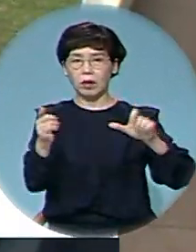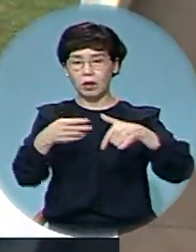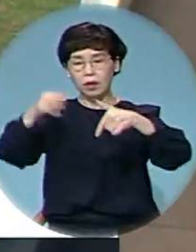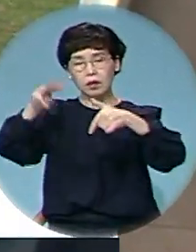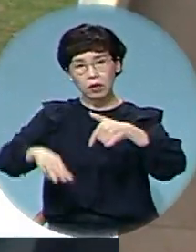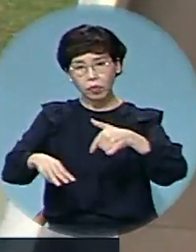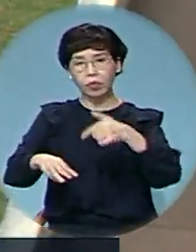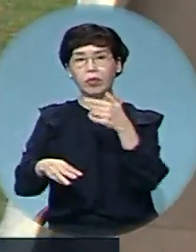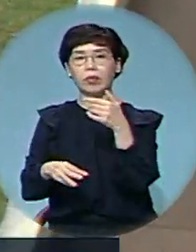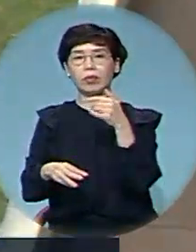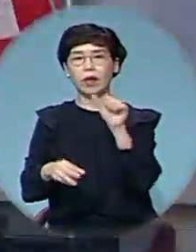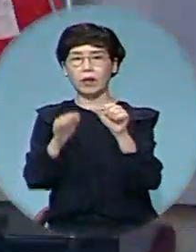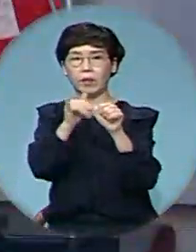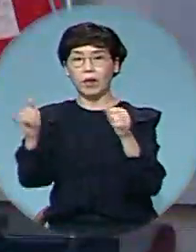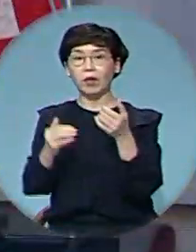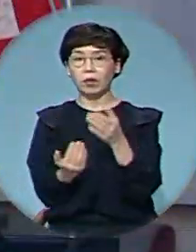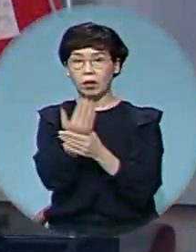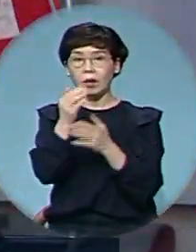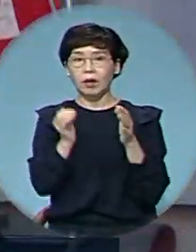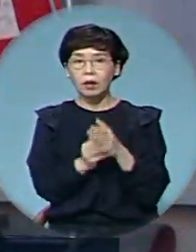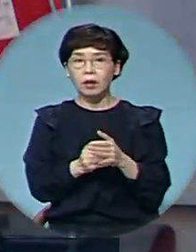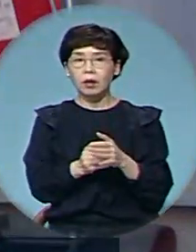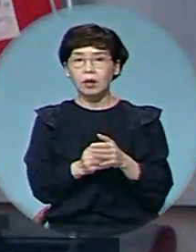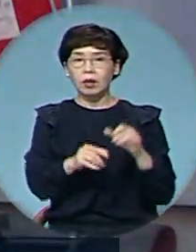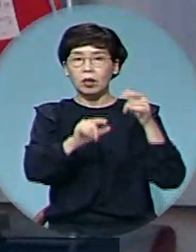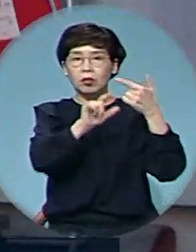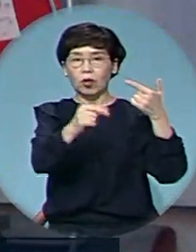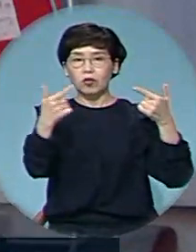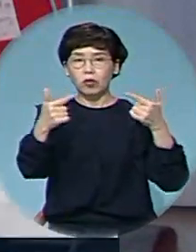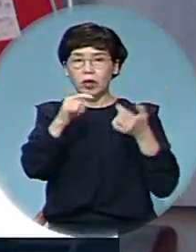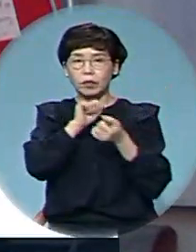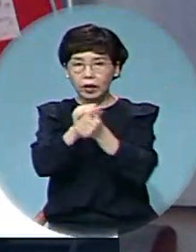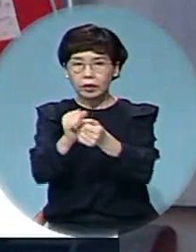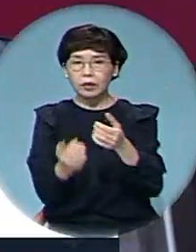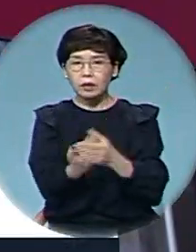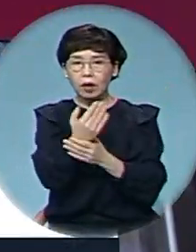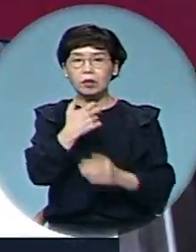나타났습니다. 지난 6일 확진 판정을 받은 70대 여성이